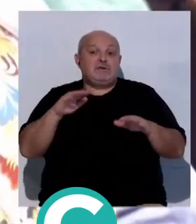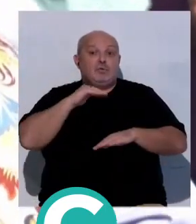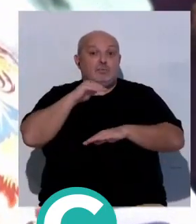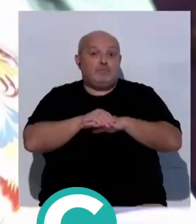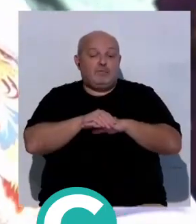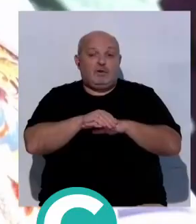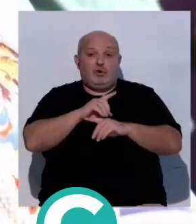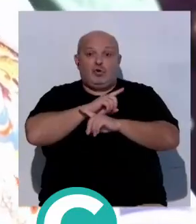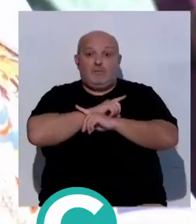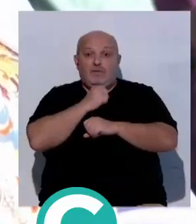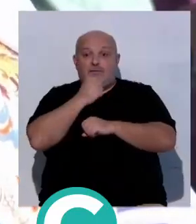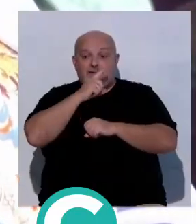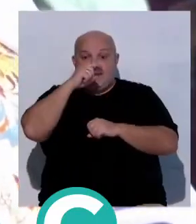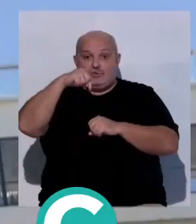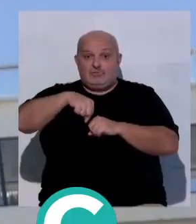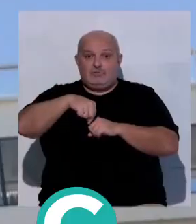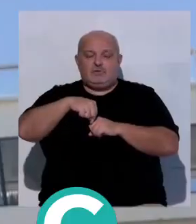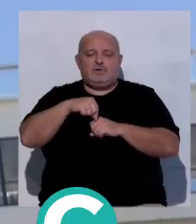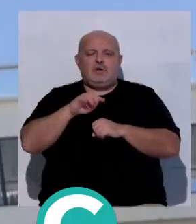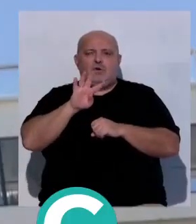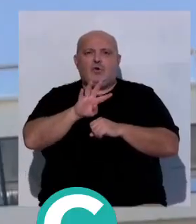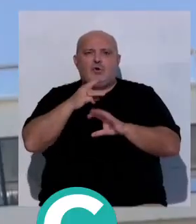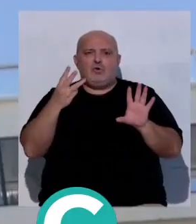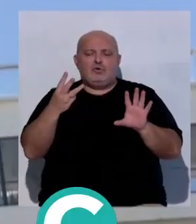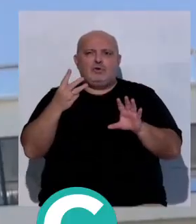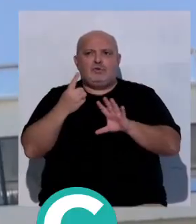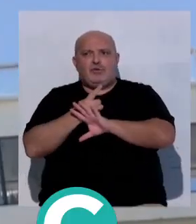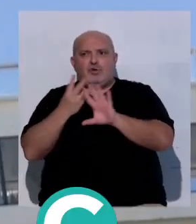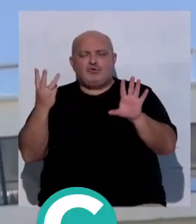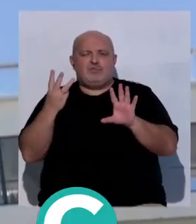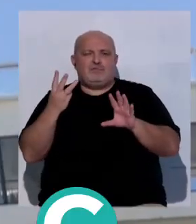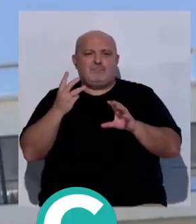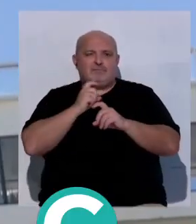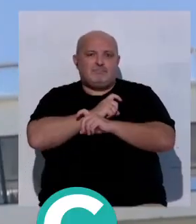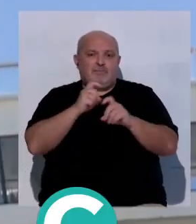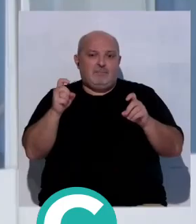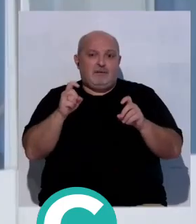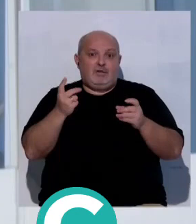para noviembre y diciembre de este año con 48 y 18 escalas anunciadas respectivamente